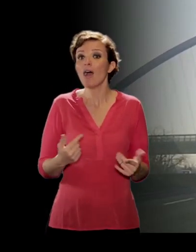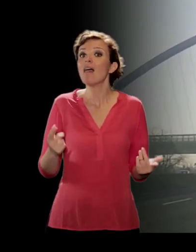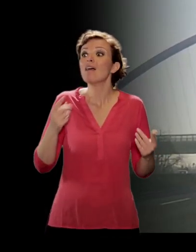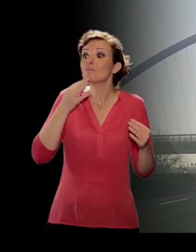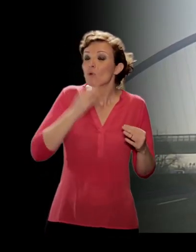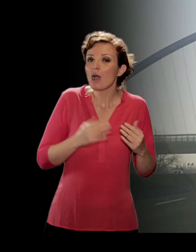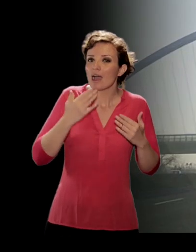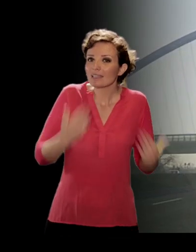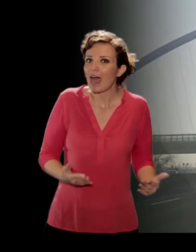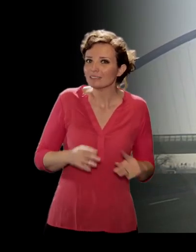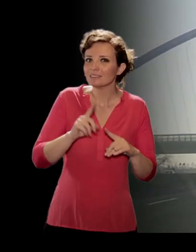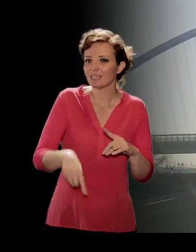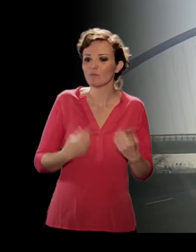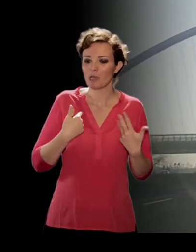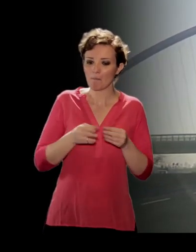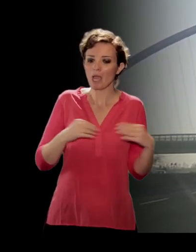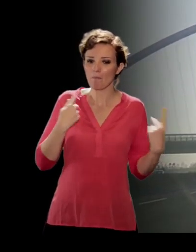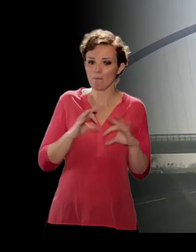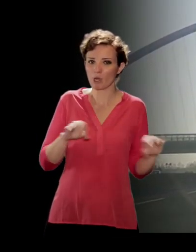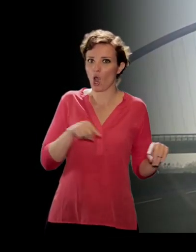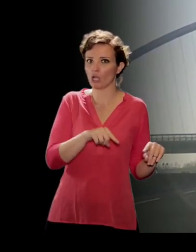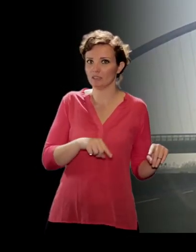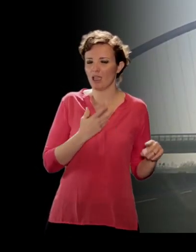grazie alla disponibilità di materiali sempre più performanti.